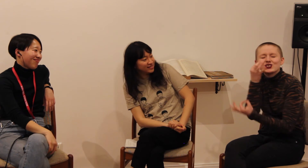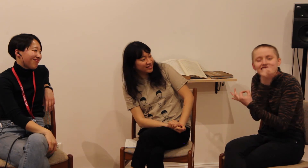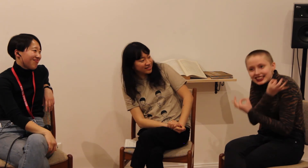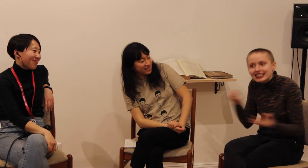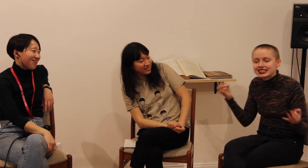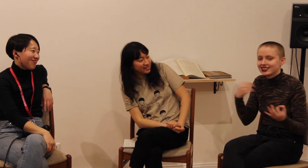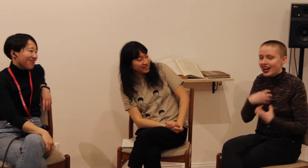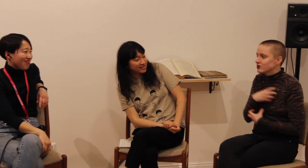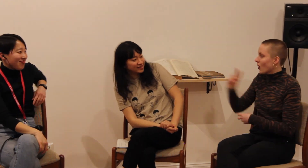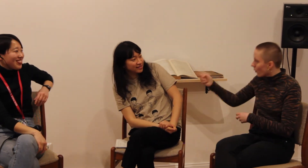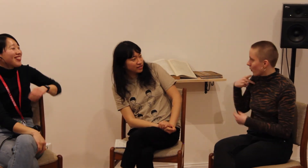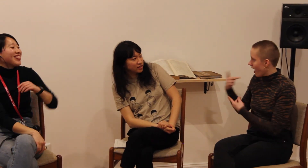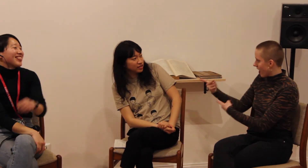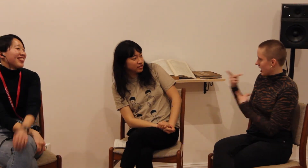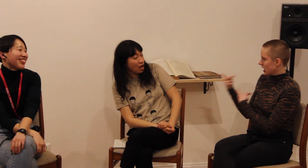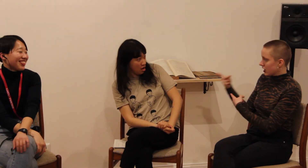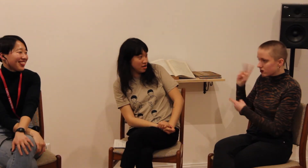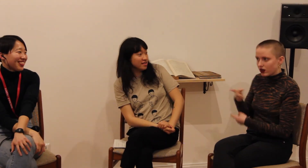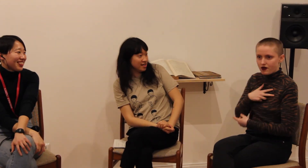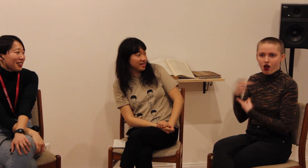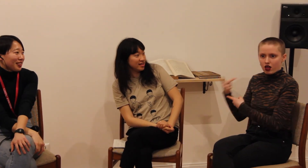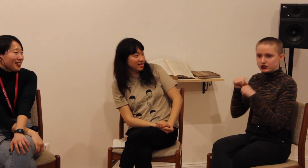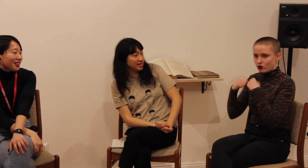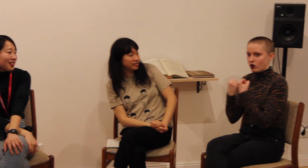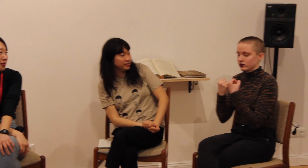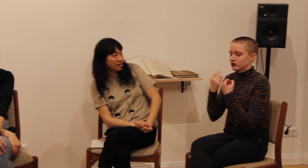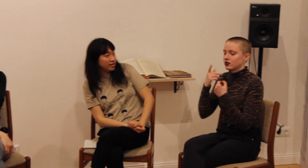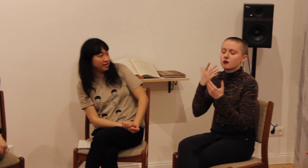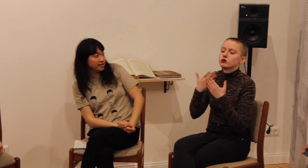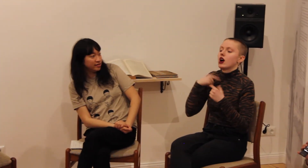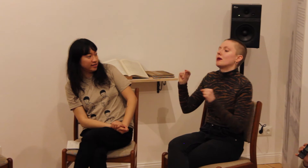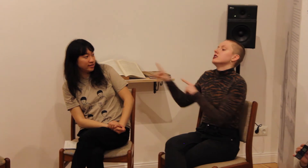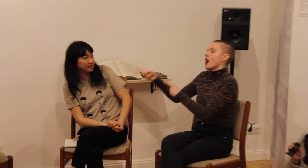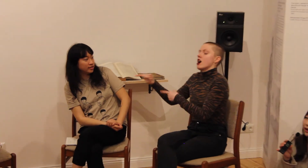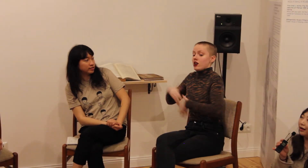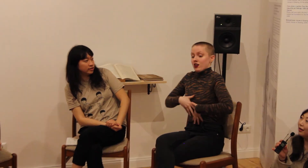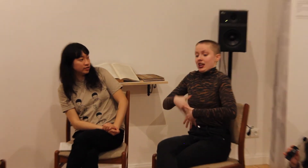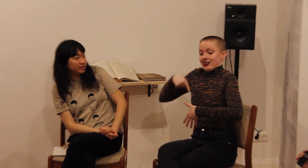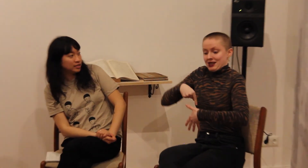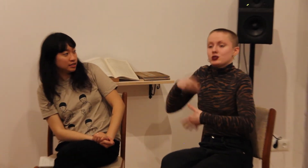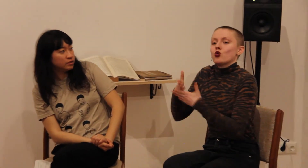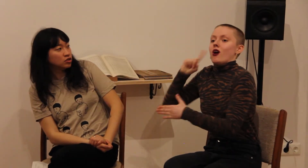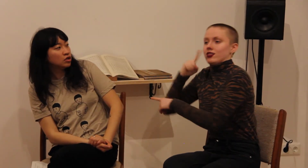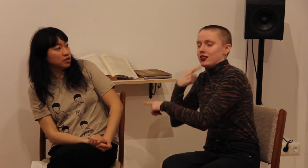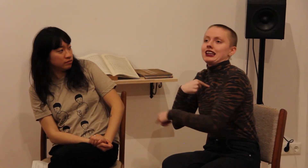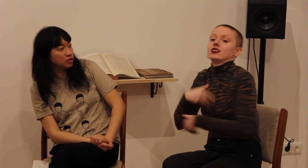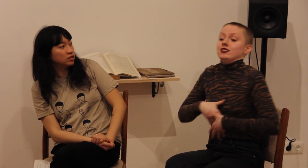Ich selbst muss ehrlich sagen, ich dachte du veräppelst mich gerade, dass deine Eltern nicht taub sind.